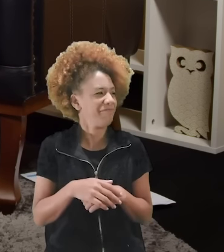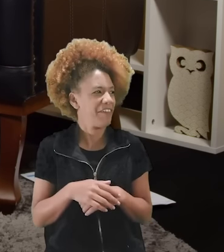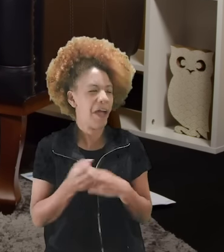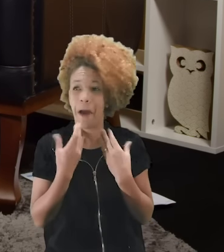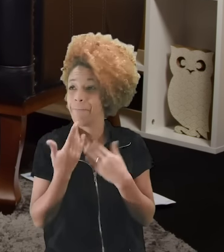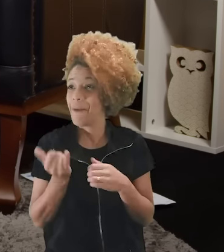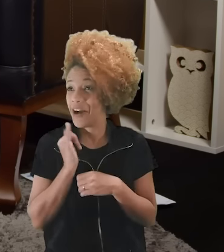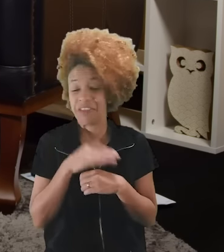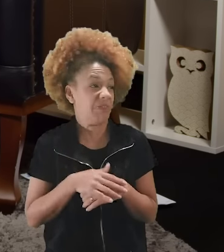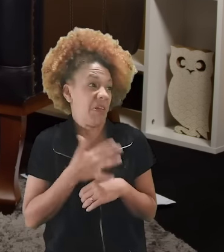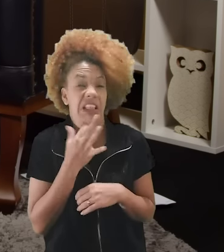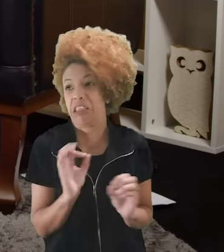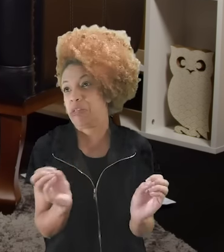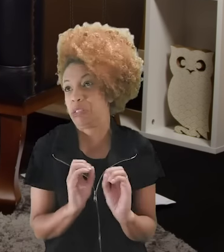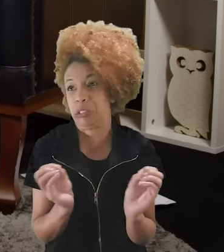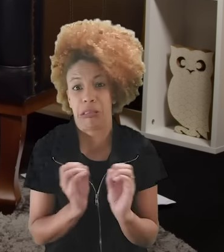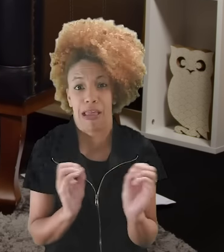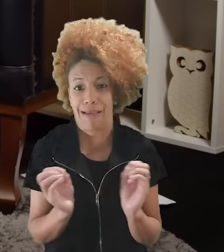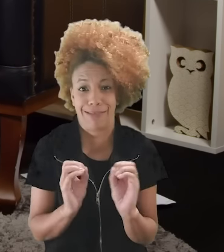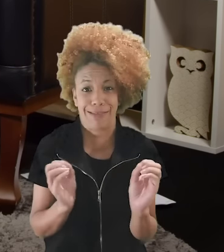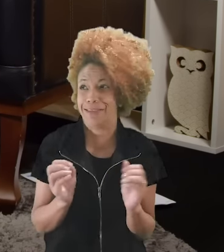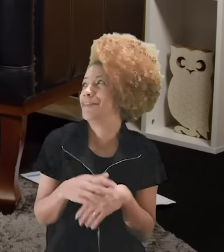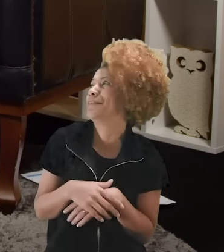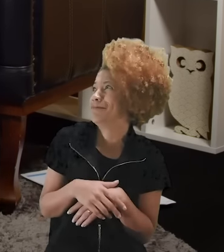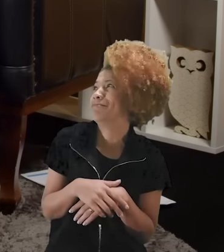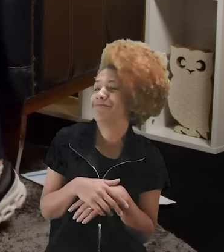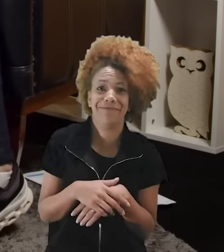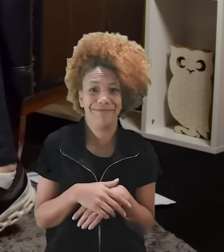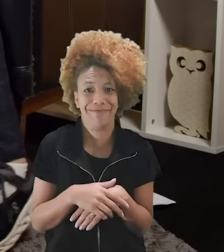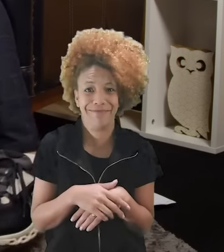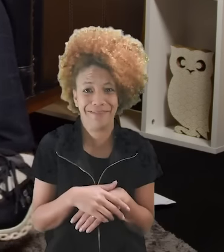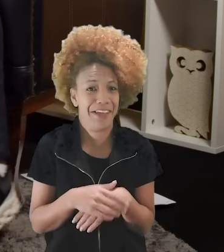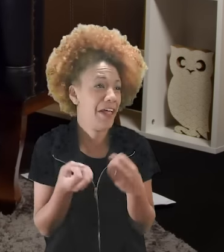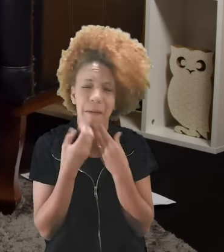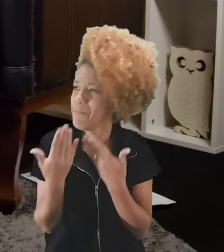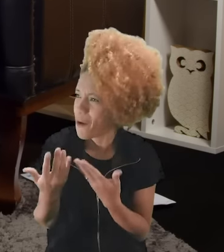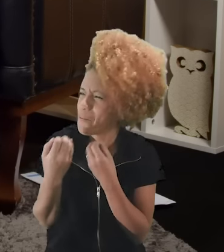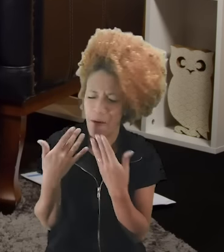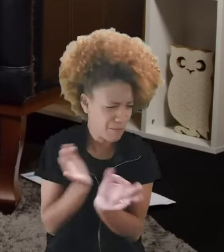foi muito boa a narração embora eu não entendi nada mas você bom ganhei eu sou bom mas não